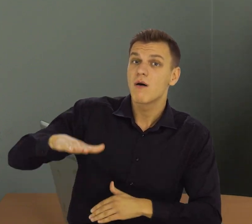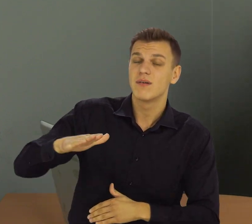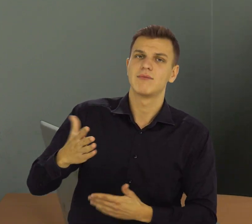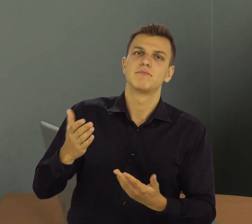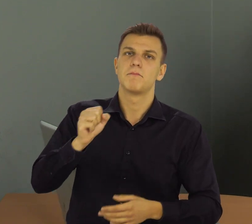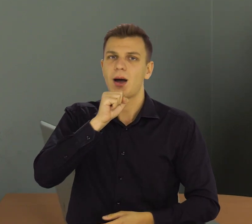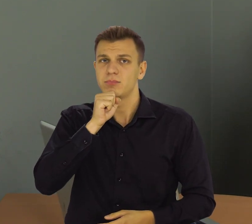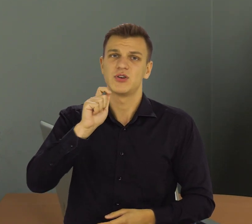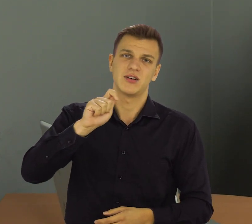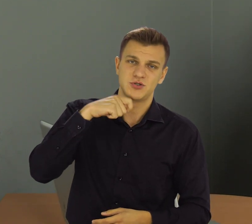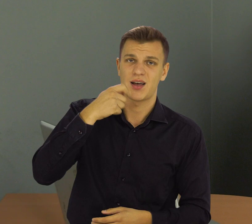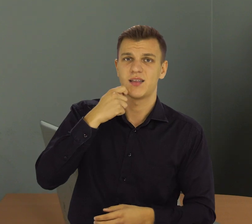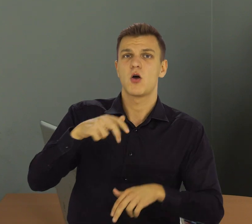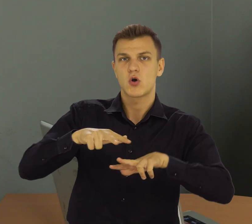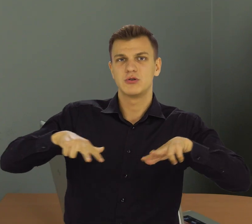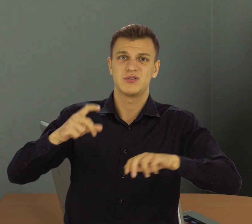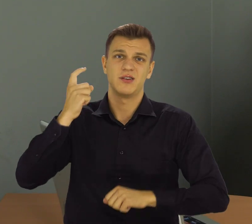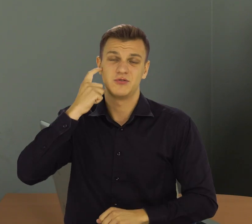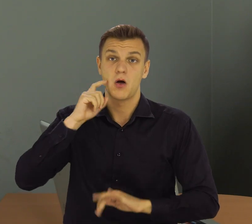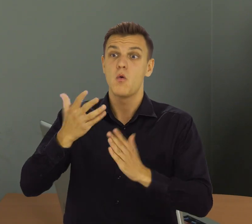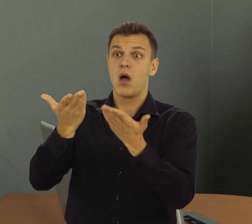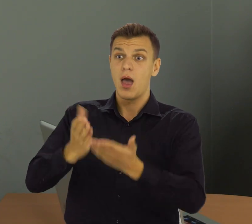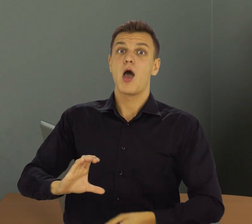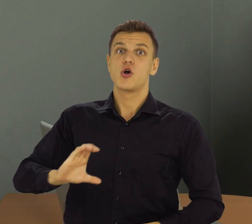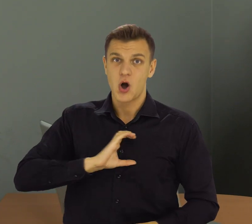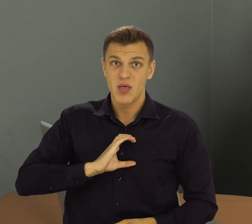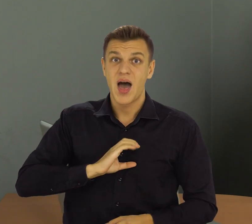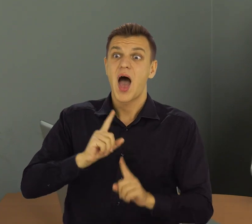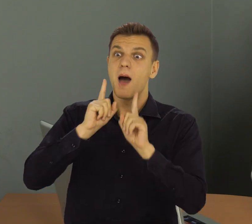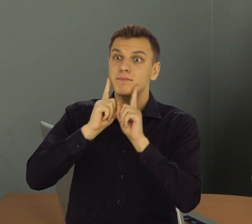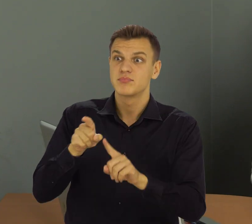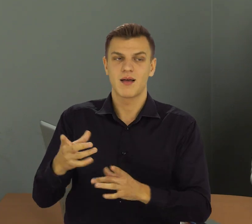Nieformalnie natomiast nie identyfikuje się z kulturą czy światem głuchych.